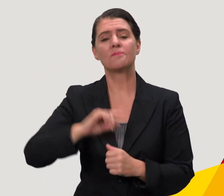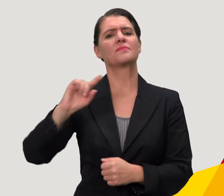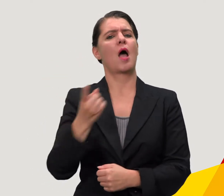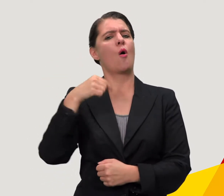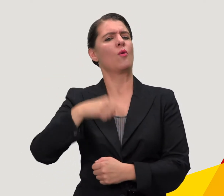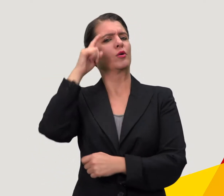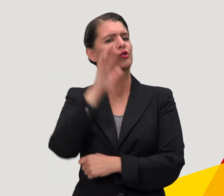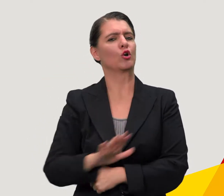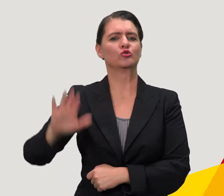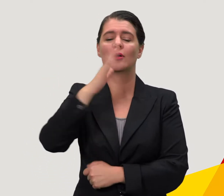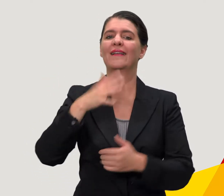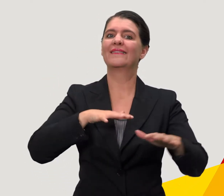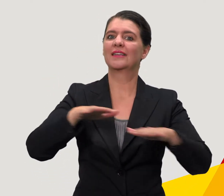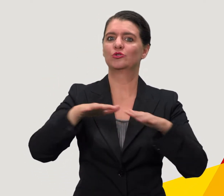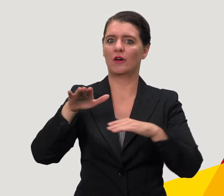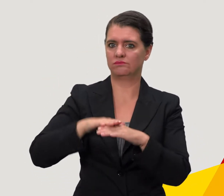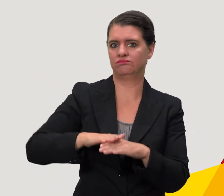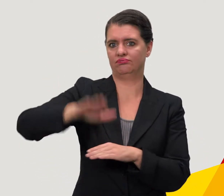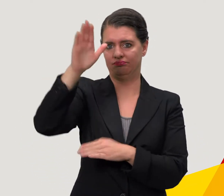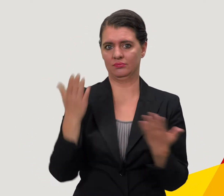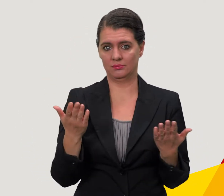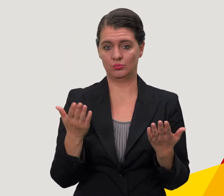Unsere Wirtschaft wächst.